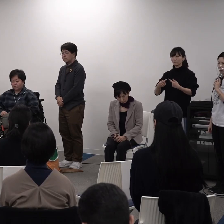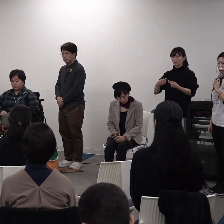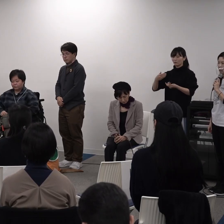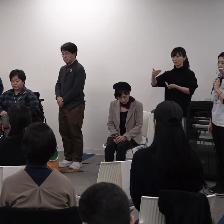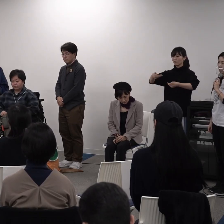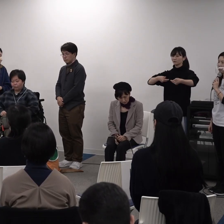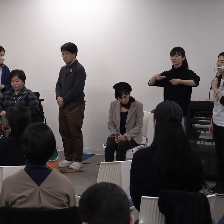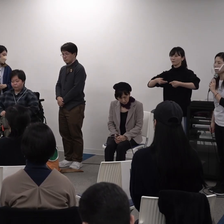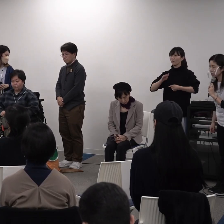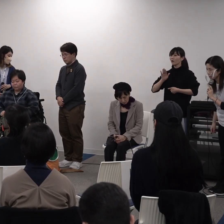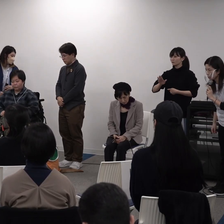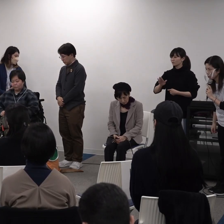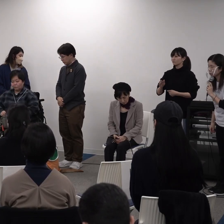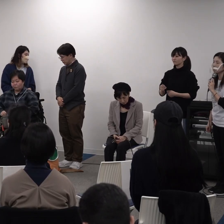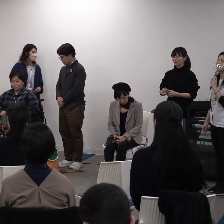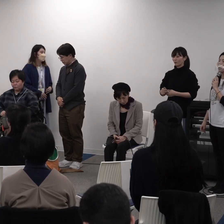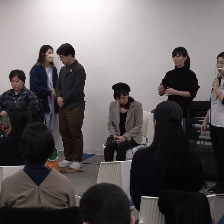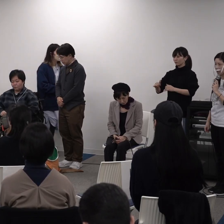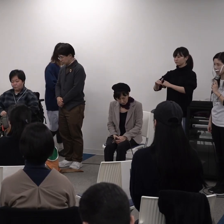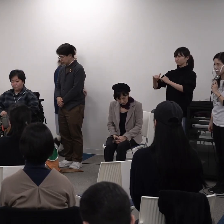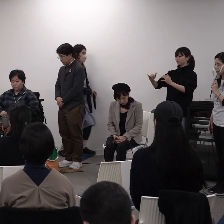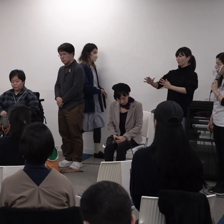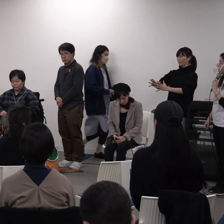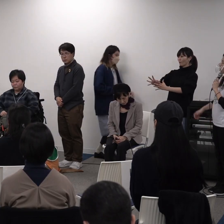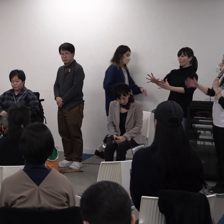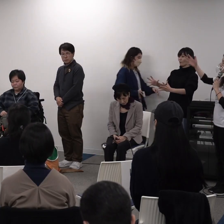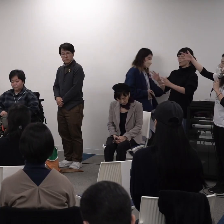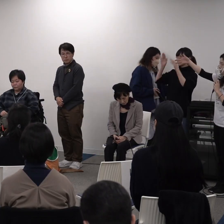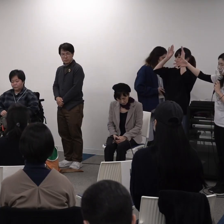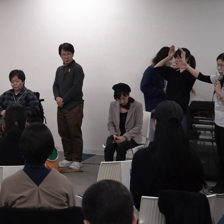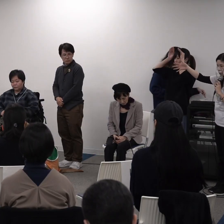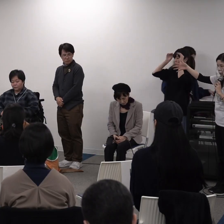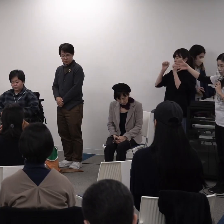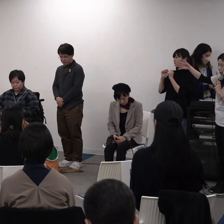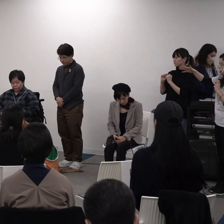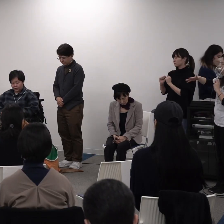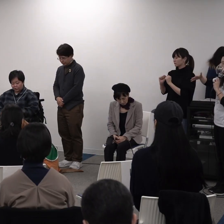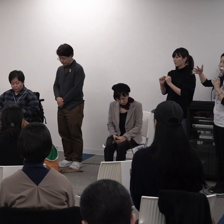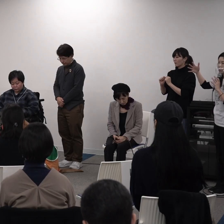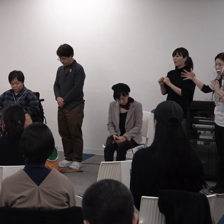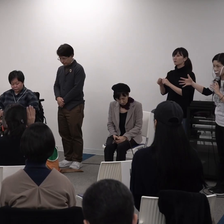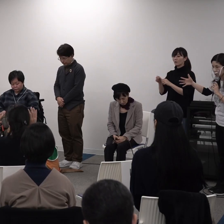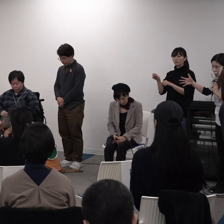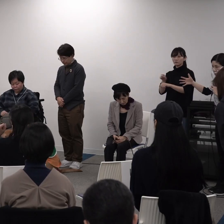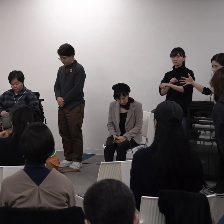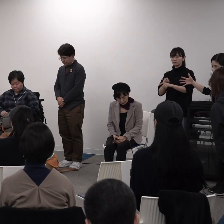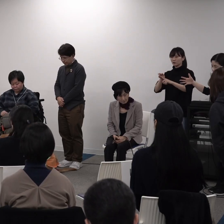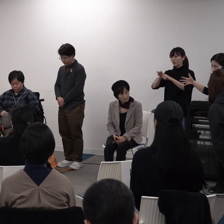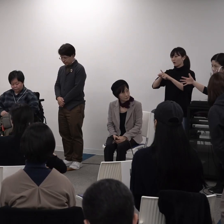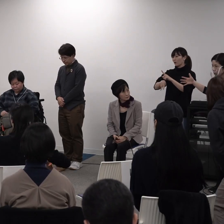橋爪）大きい犬が来るんだよね 特に介助犬は車椅子の方のスペースも必要で